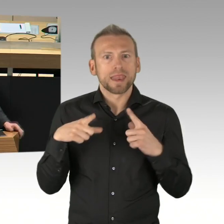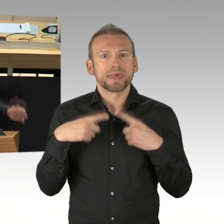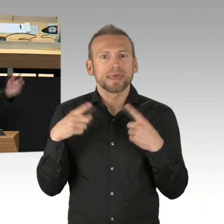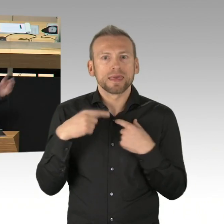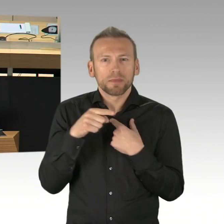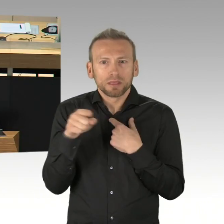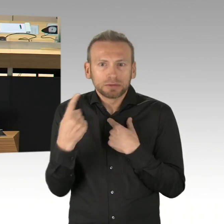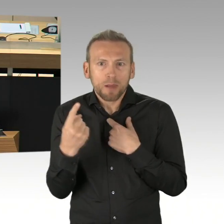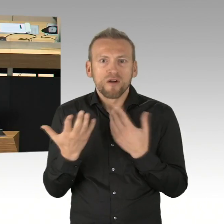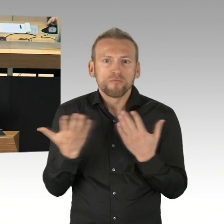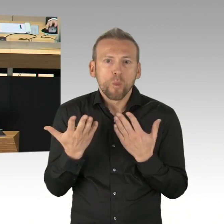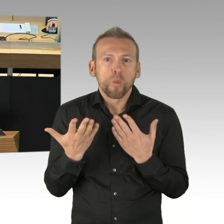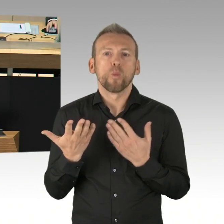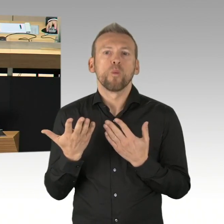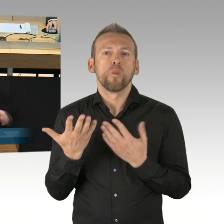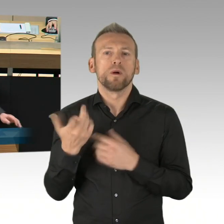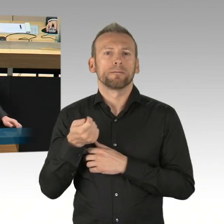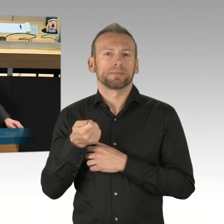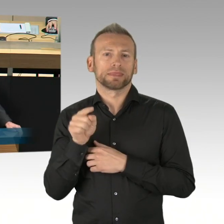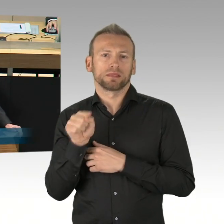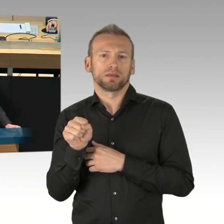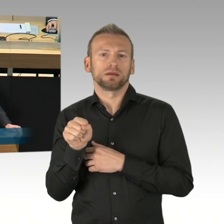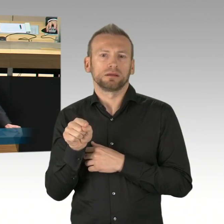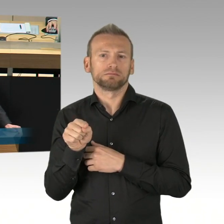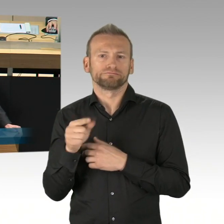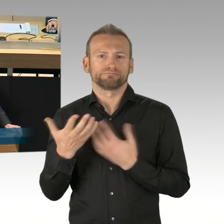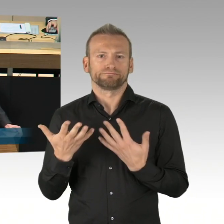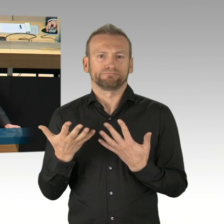Und jetzt heißt es, die Investitionssicherheit wird gefährdet